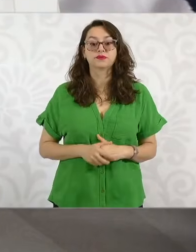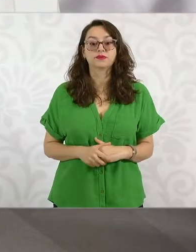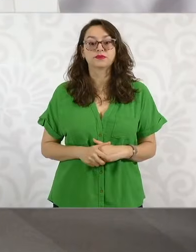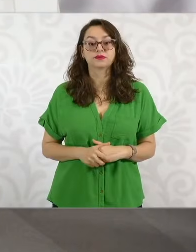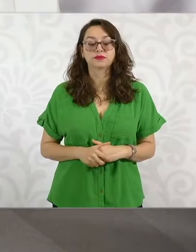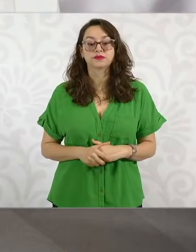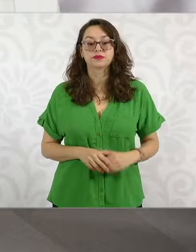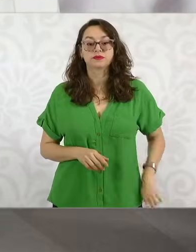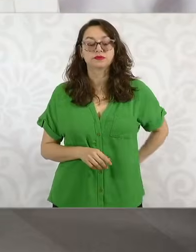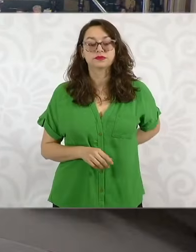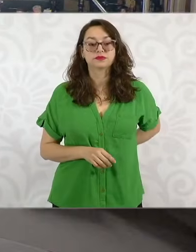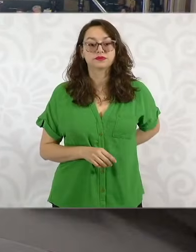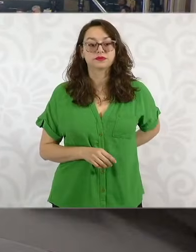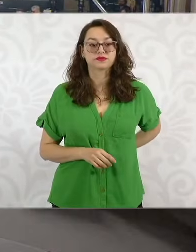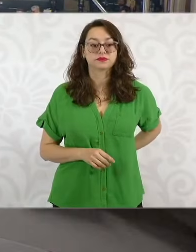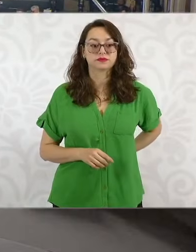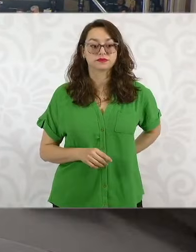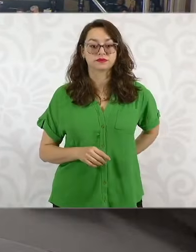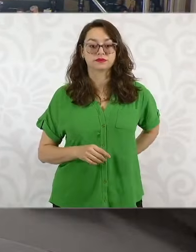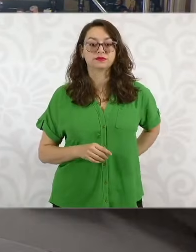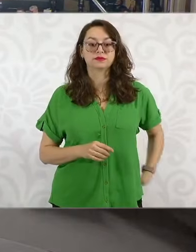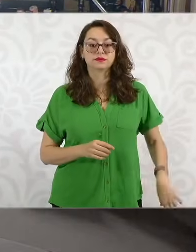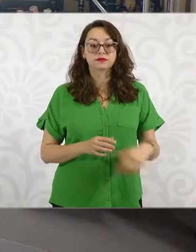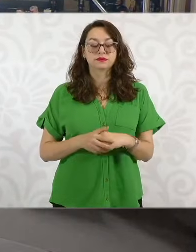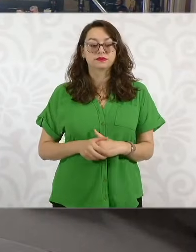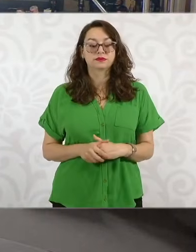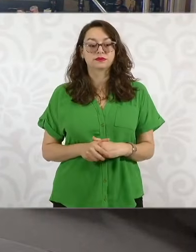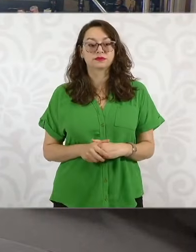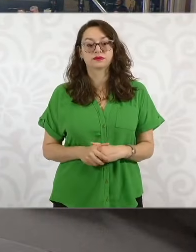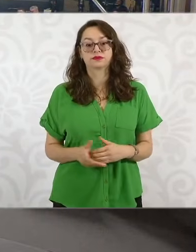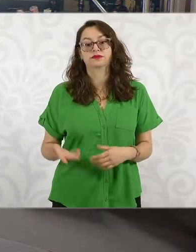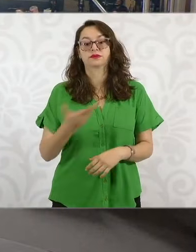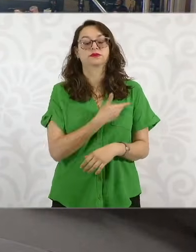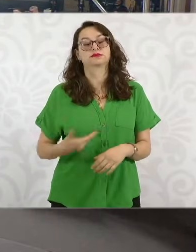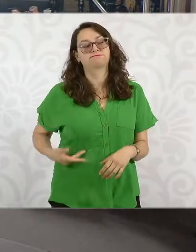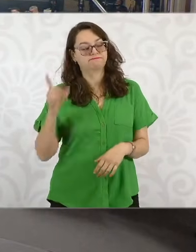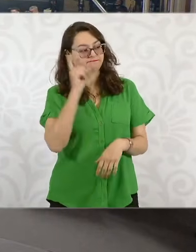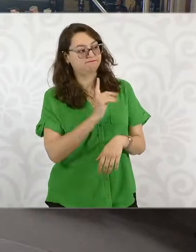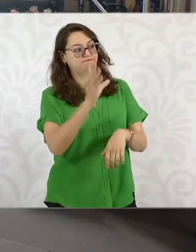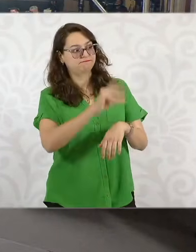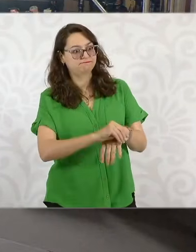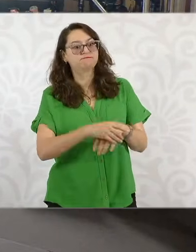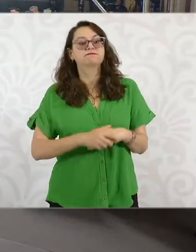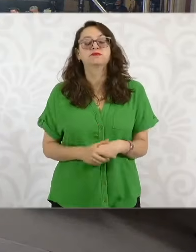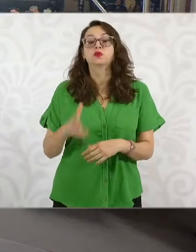Adelante. Muchas gracias, presidente. Permiso, señora presidenta. Muy buenos días. Eh,